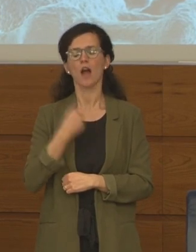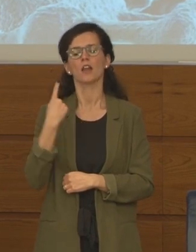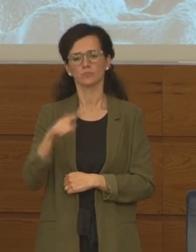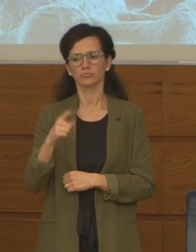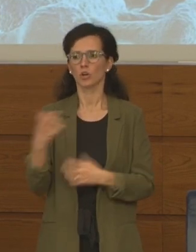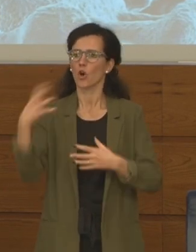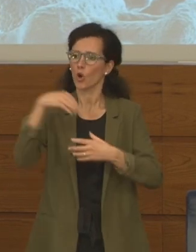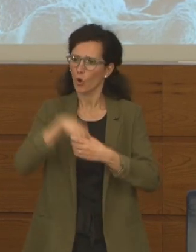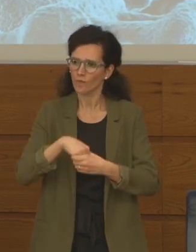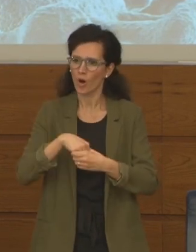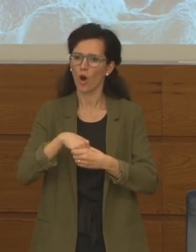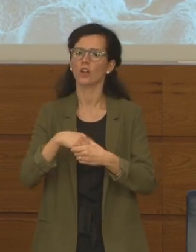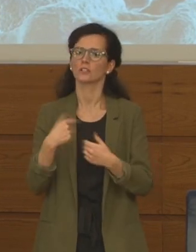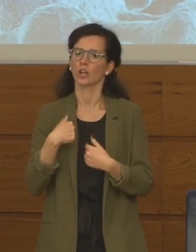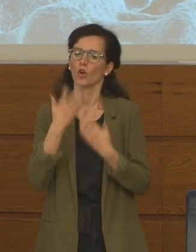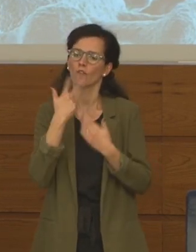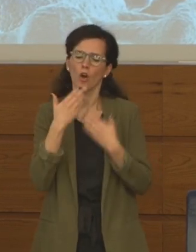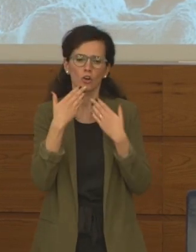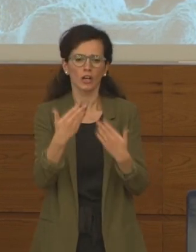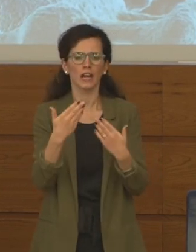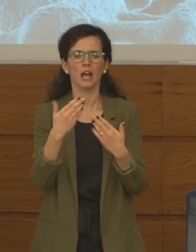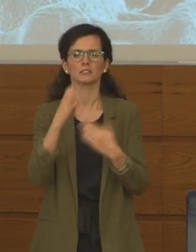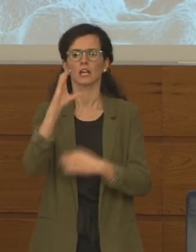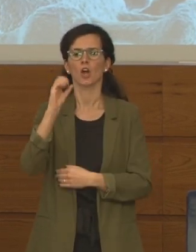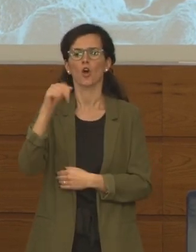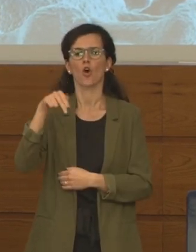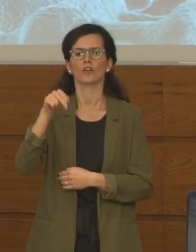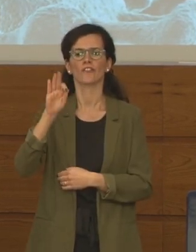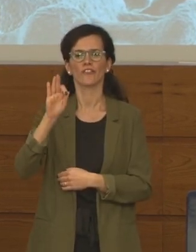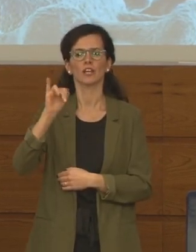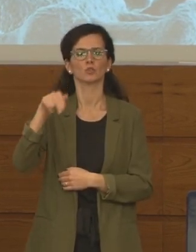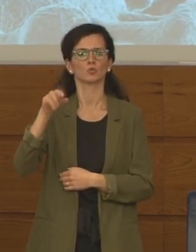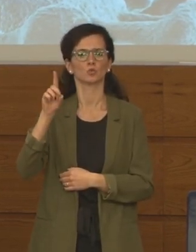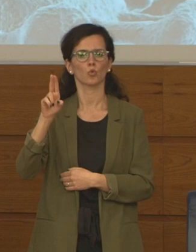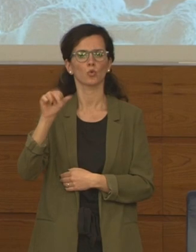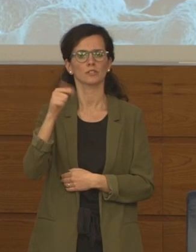qui voglio ringraziare Confindustria perché solo grazie al coinvolgimento di